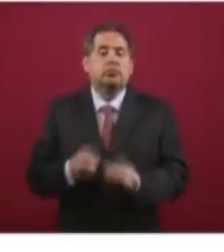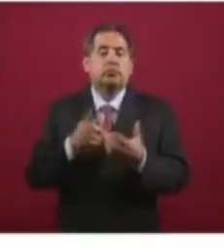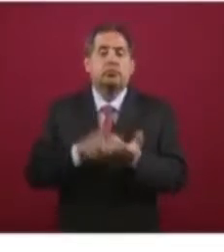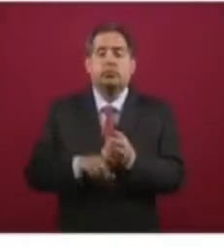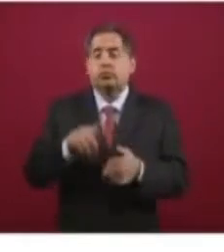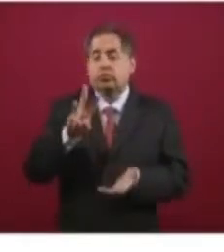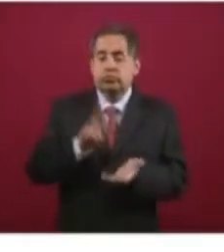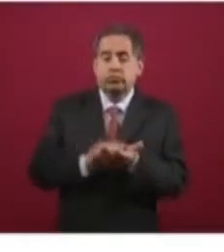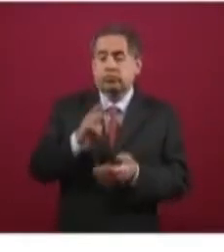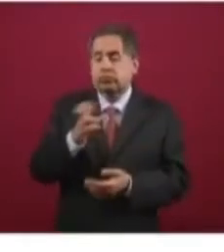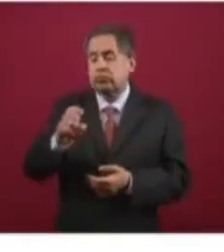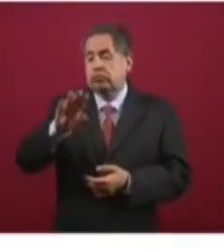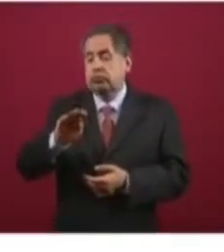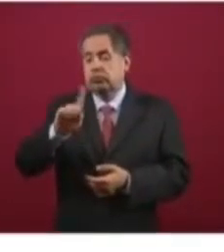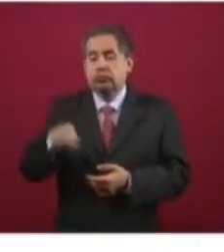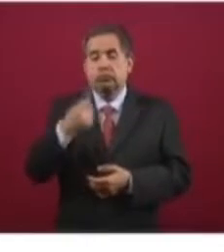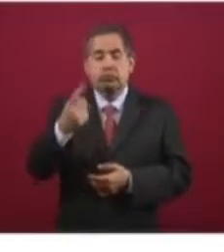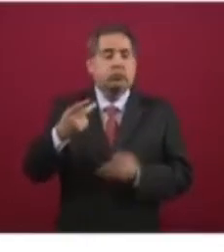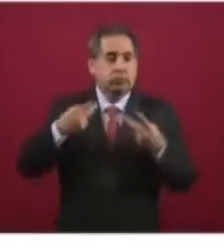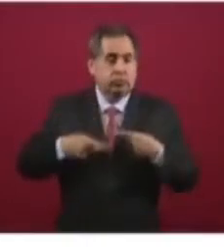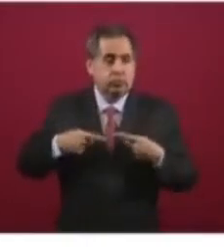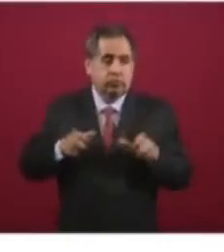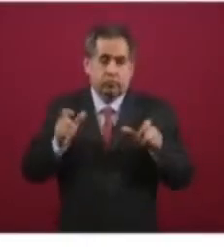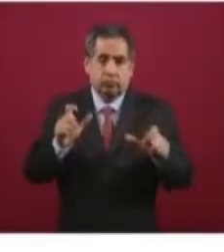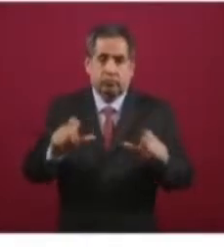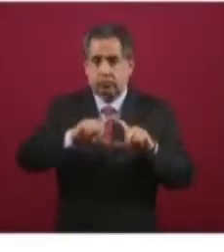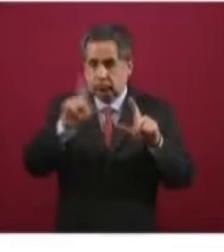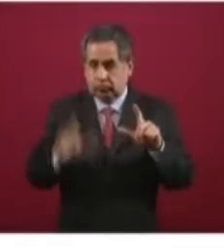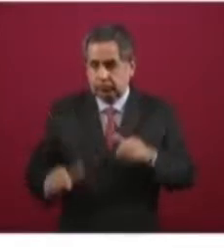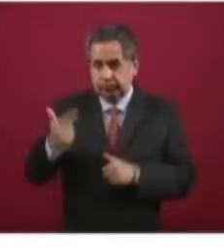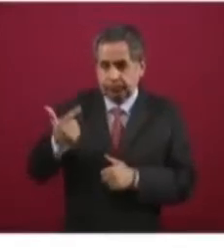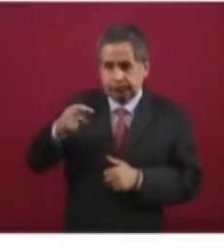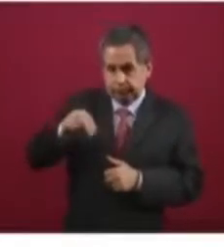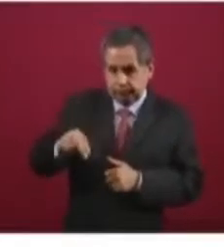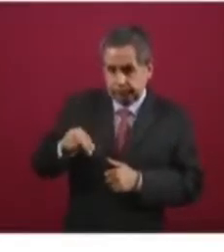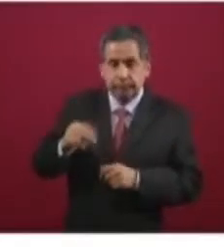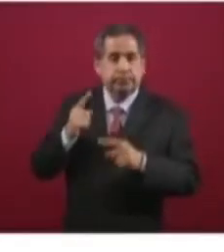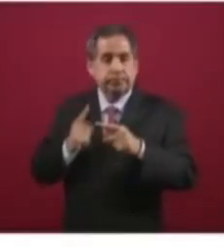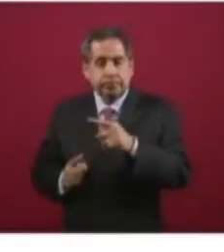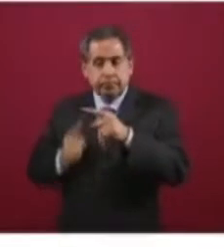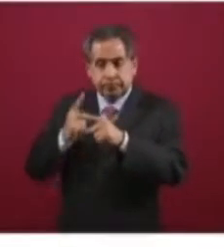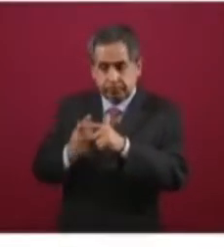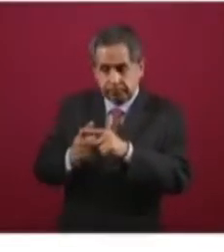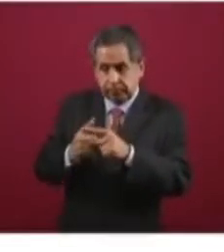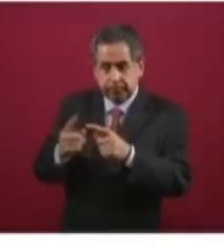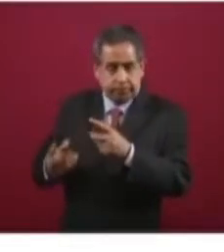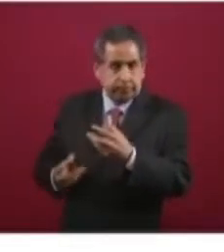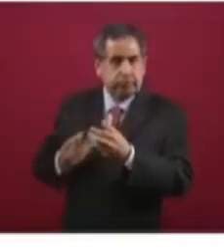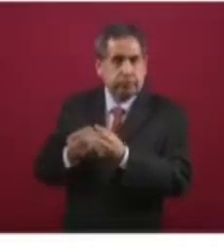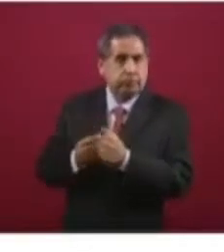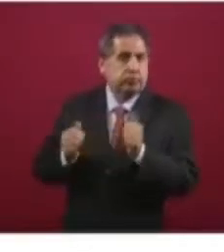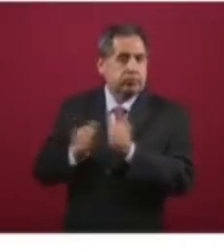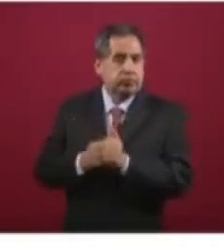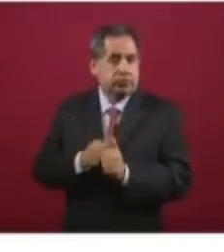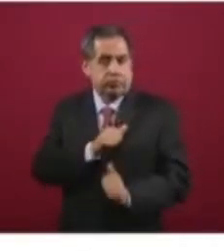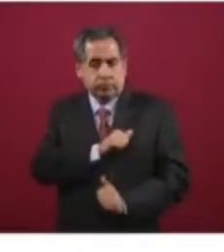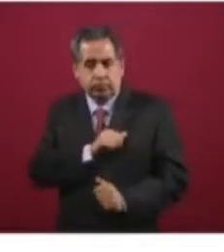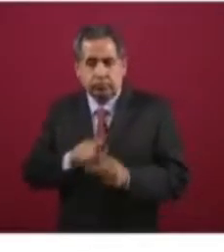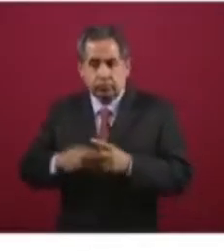mil 391 elementos de la Guardia Nacional sumados al despliegue permanente de Sedena, de Semar